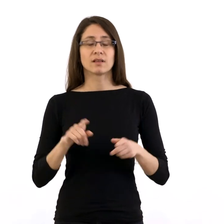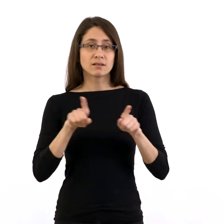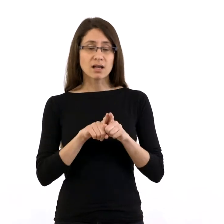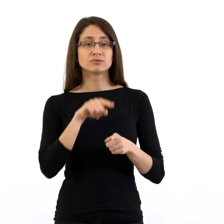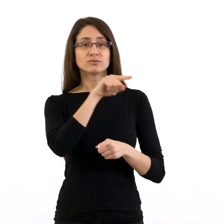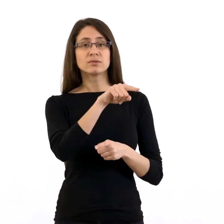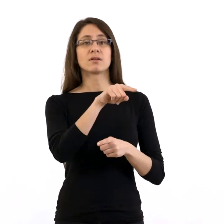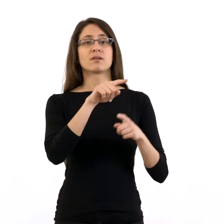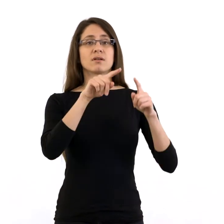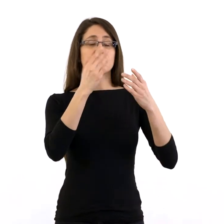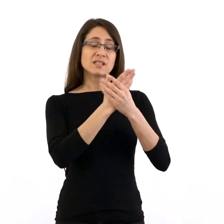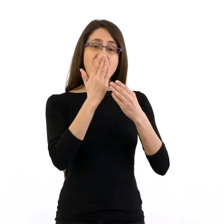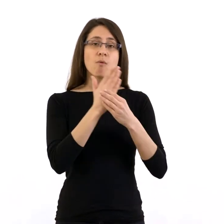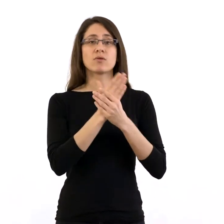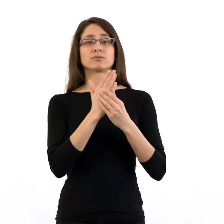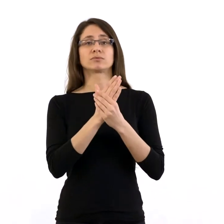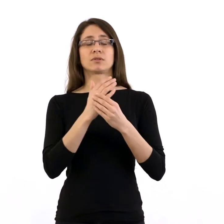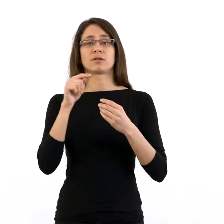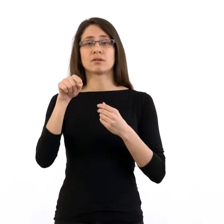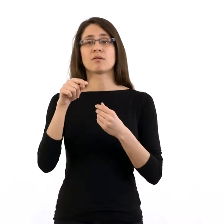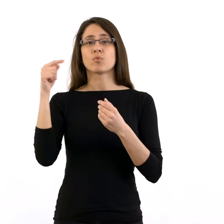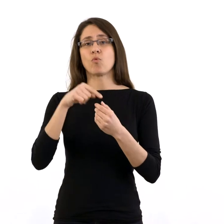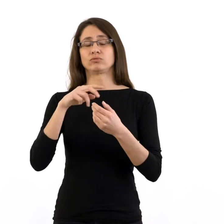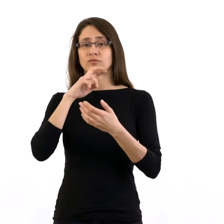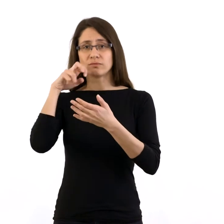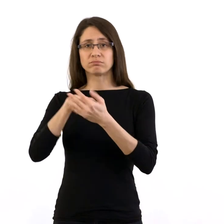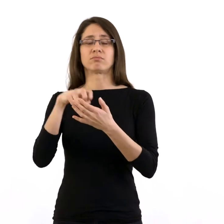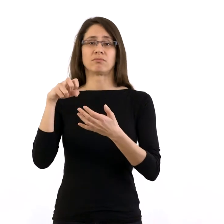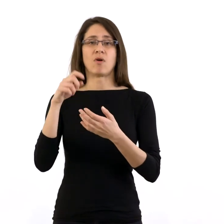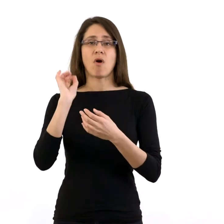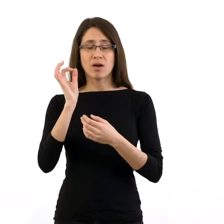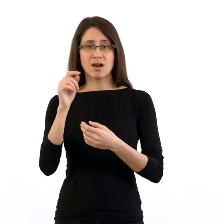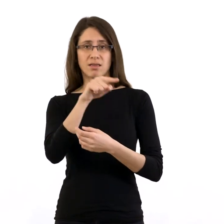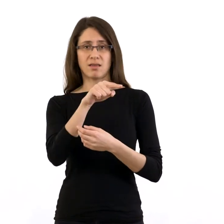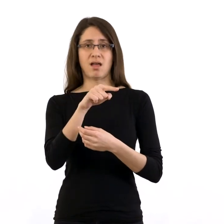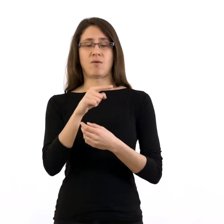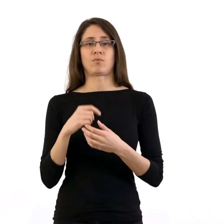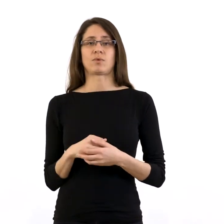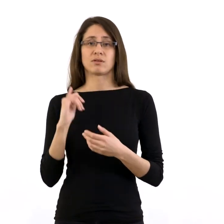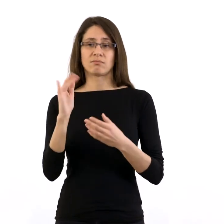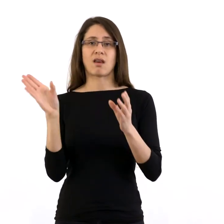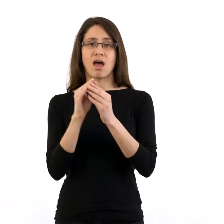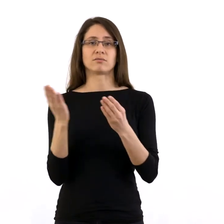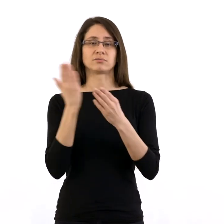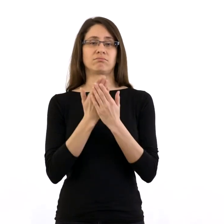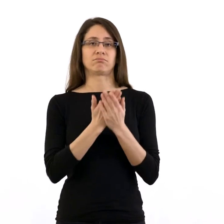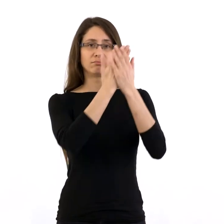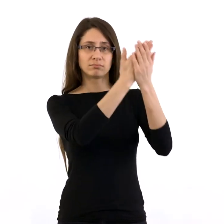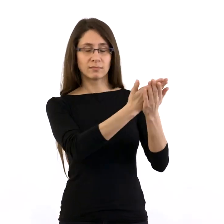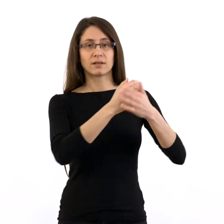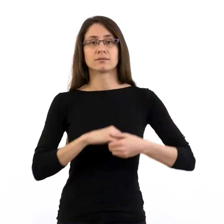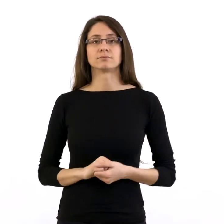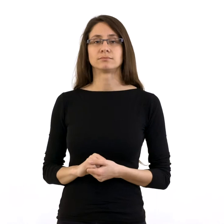brak potwierdzenia za zgodność z oryginałem kopii załączników przedkładanych wraz z wnioskiem o dofinansowanie,